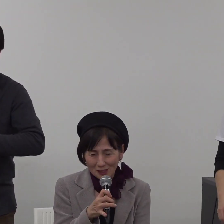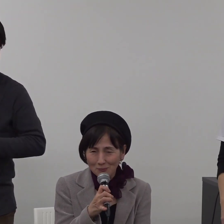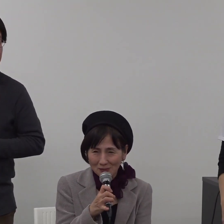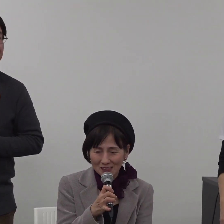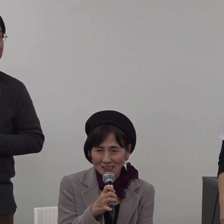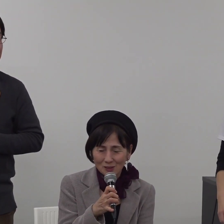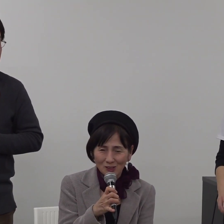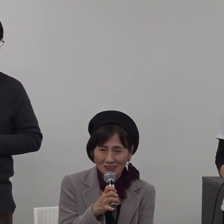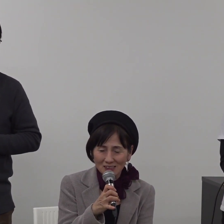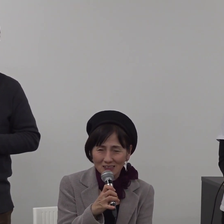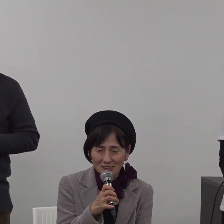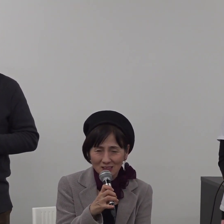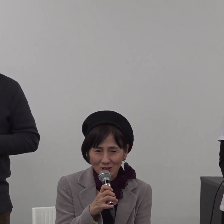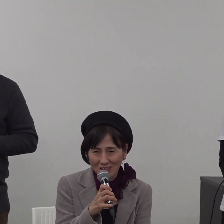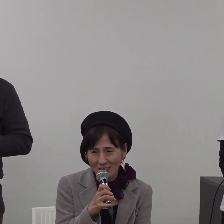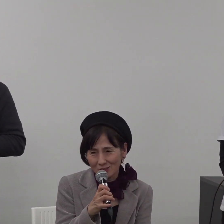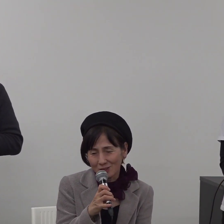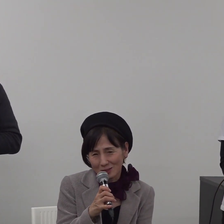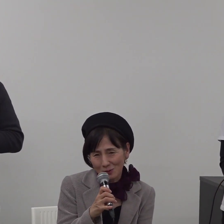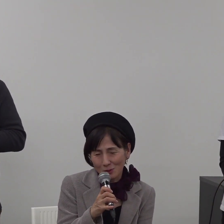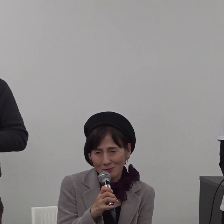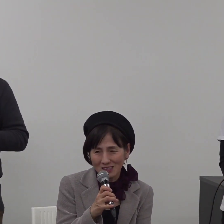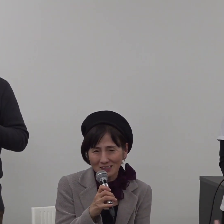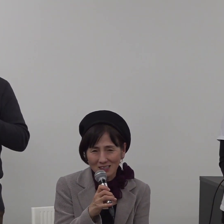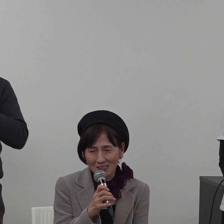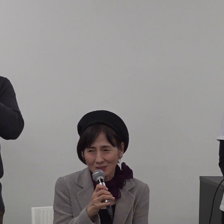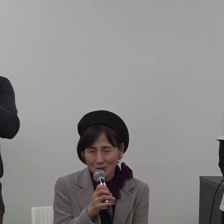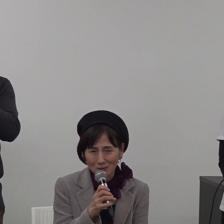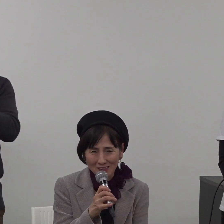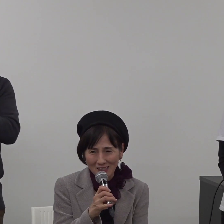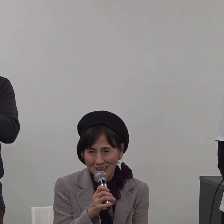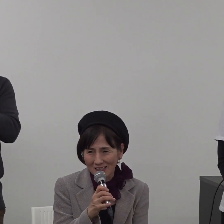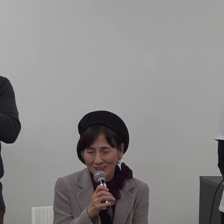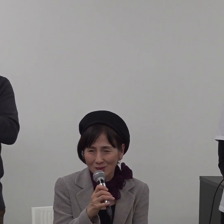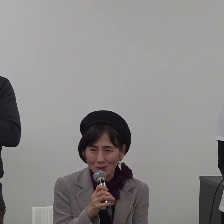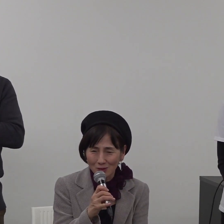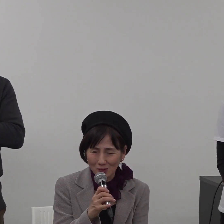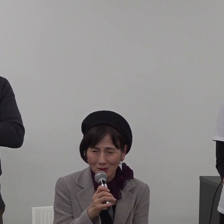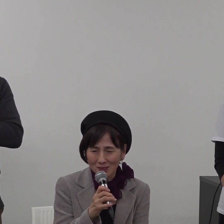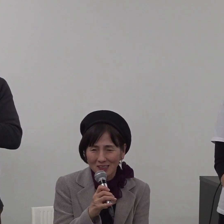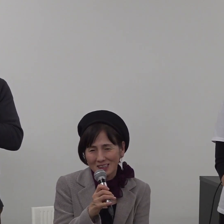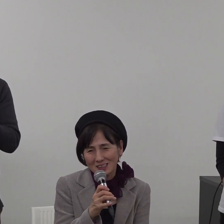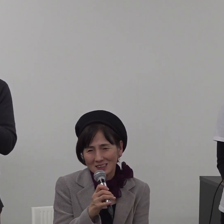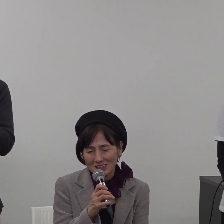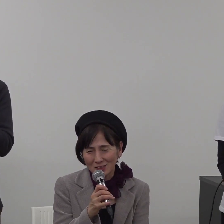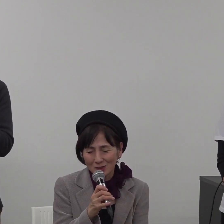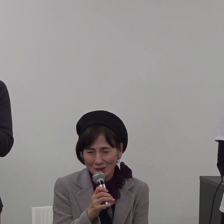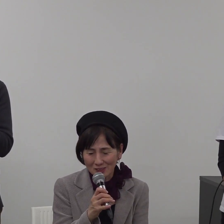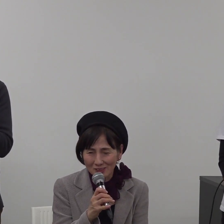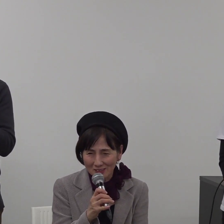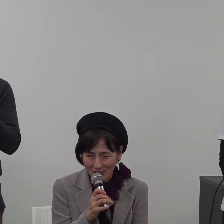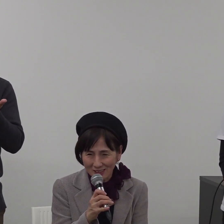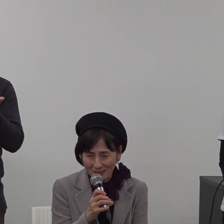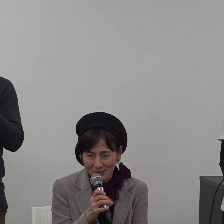やっぱり私達が伝えるよりも皆さんが今日学んだことを知ってる人に言って下さる